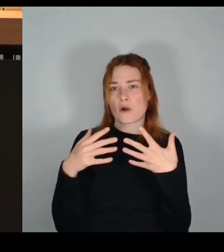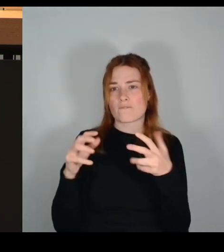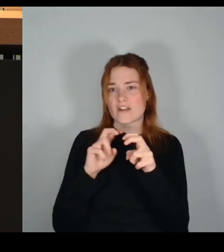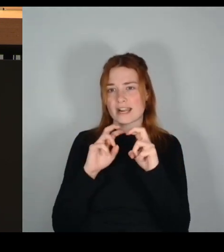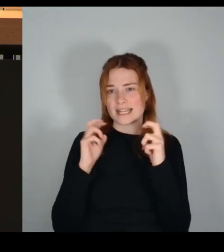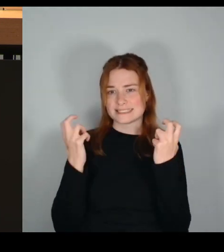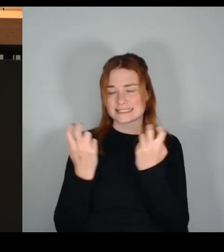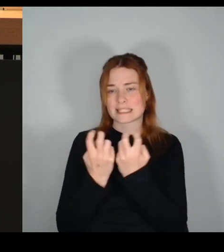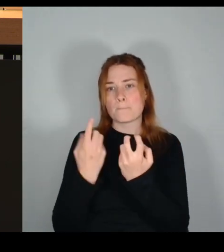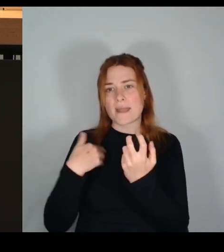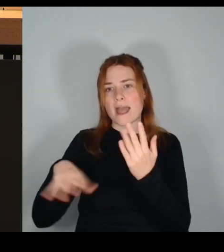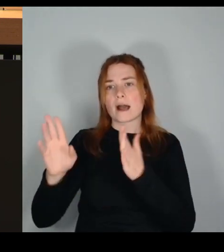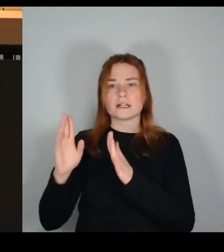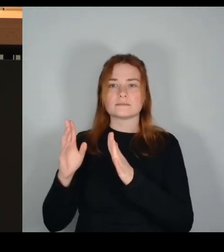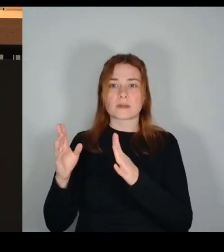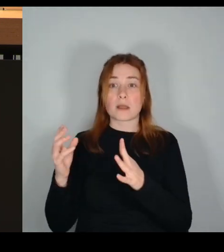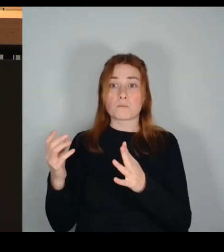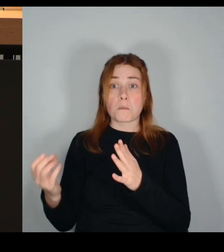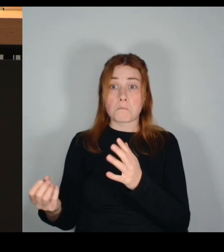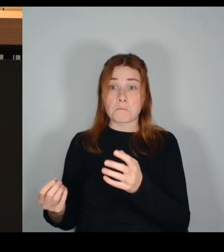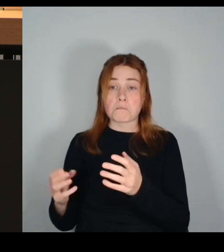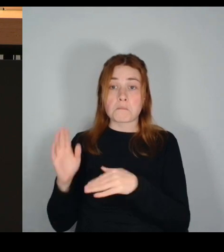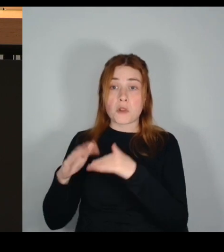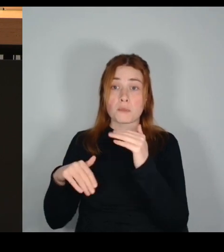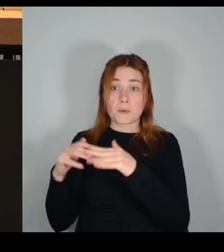Das sagen Sie nicht. Es ist wirklich bedauerlich, wie